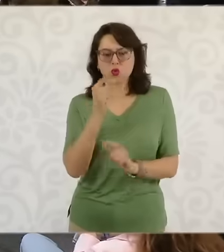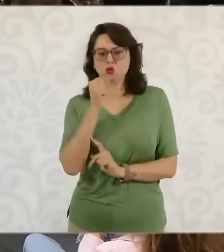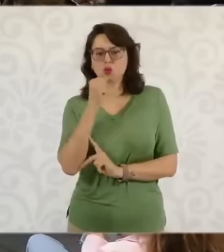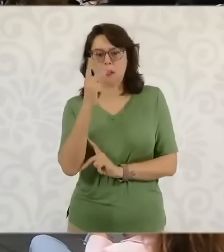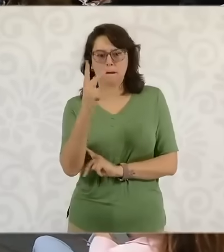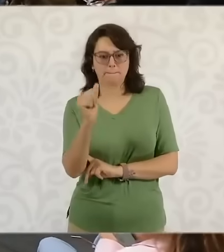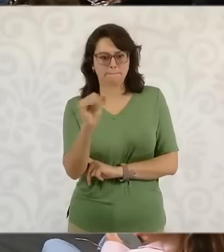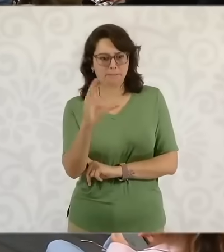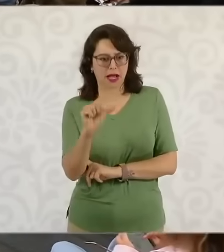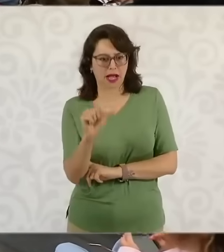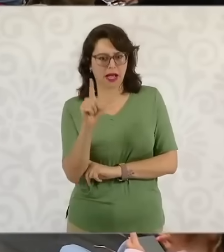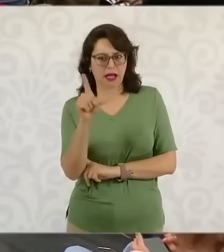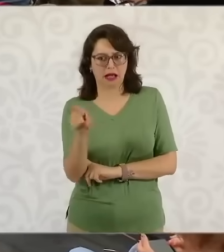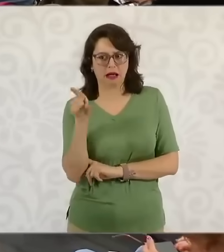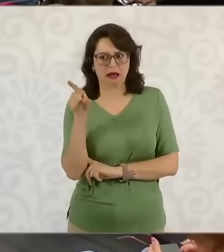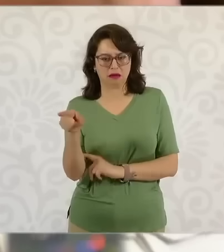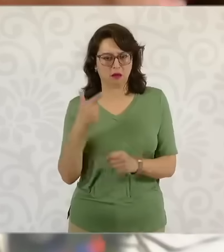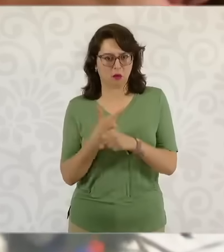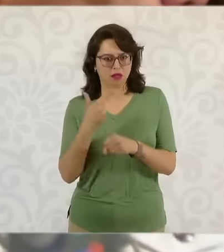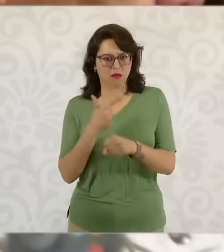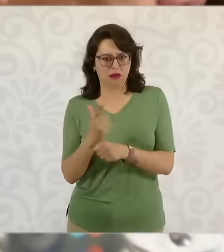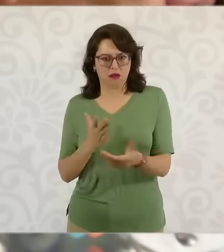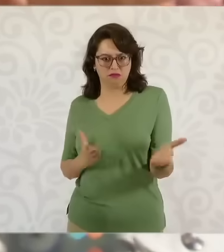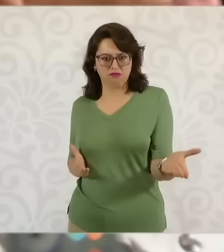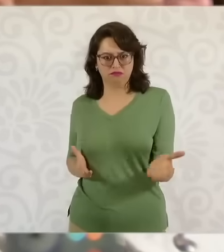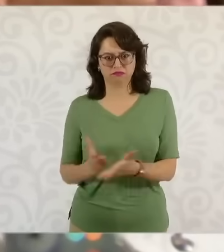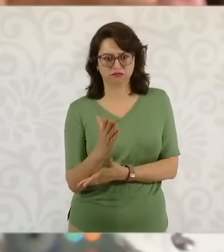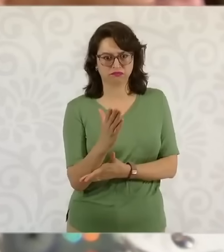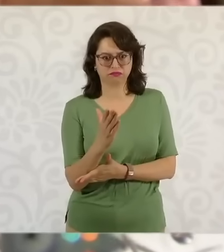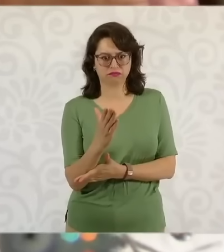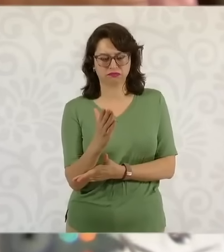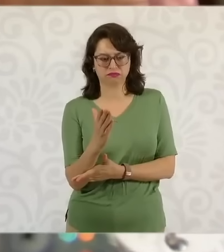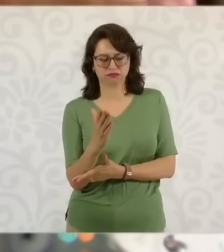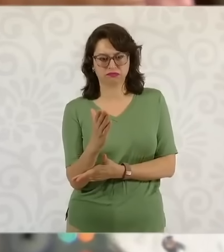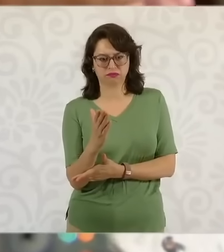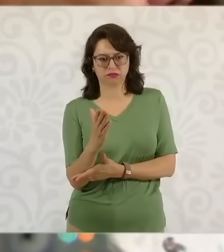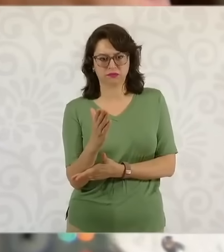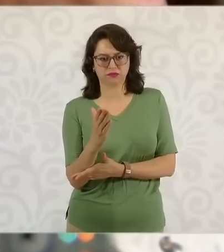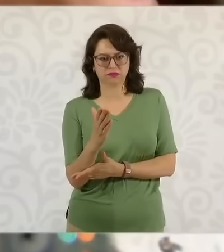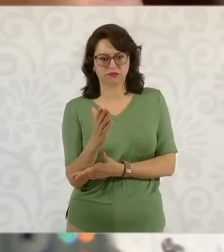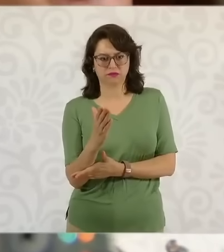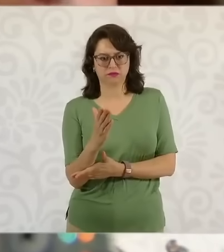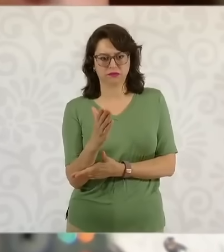efectivamente cruzó a territorio guatemalteco para continuar con eh el combate a a grupos delictivos